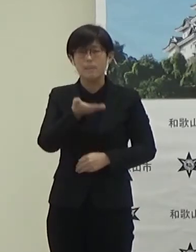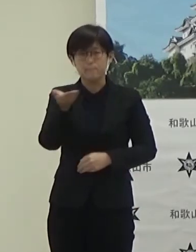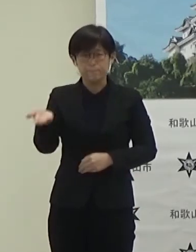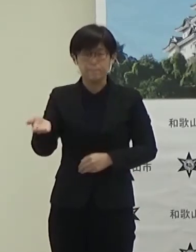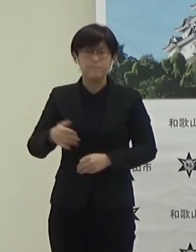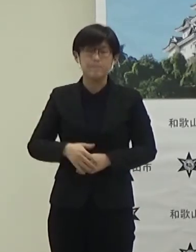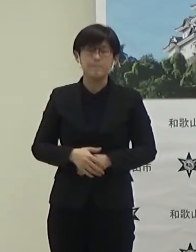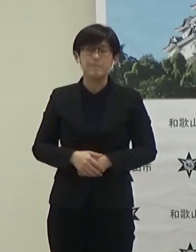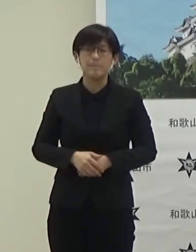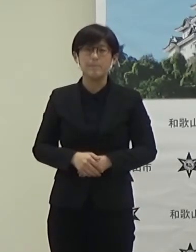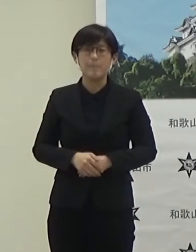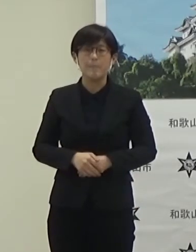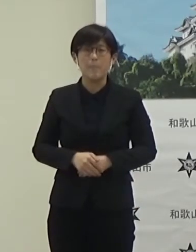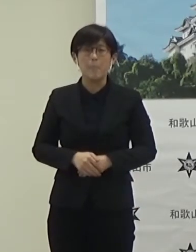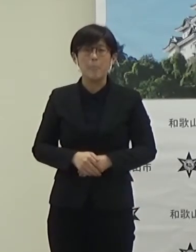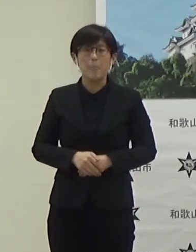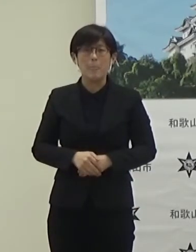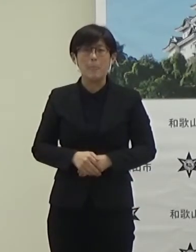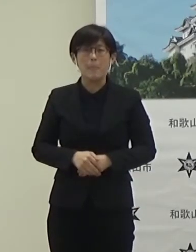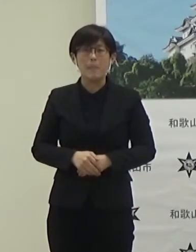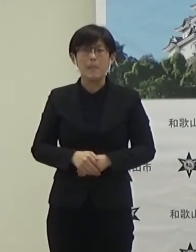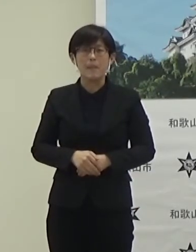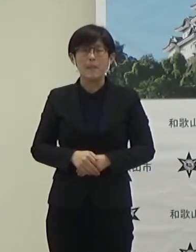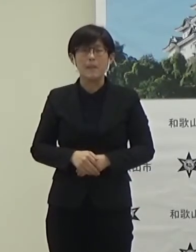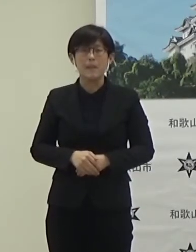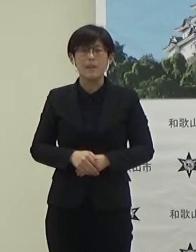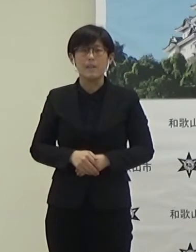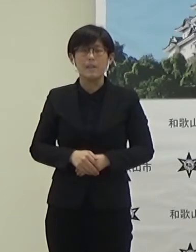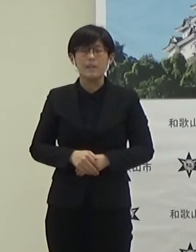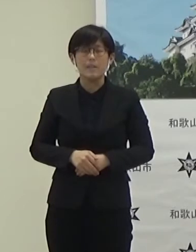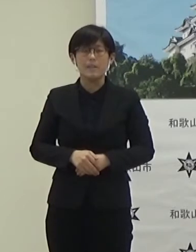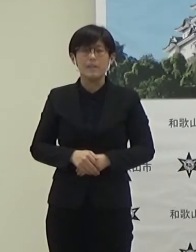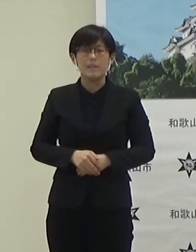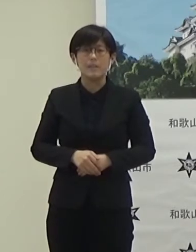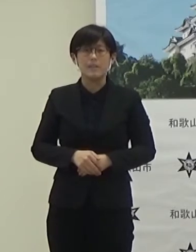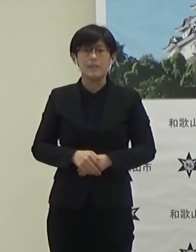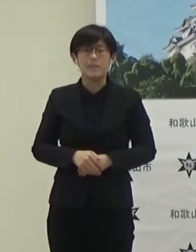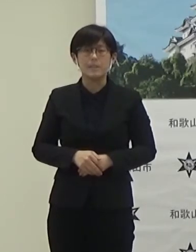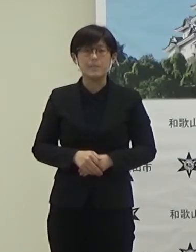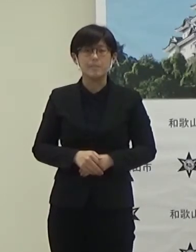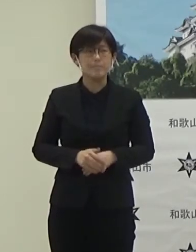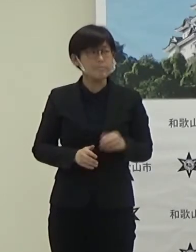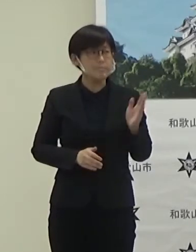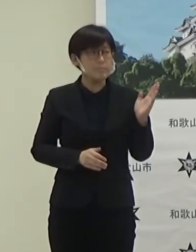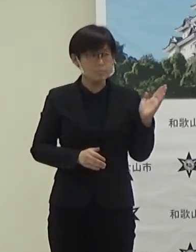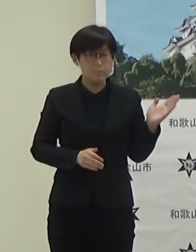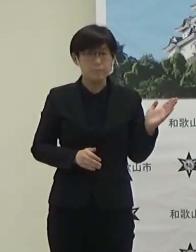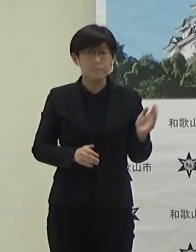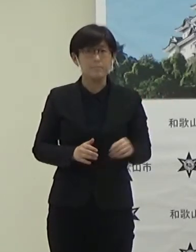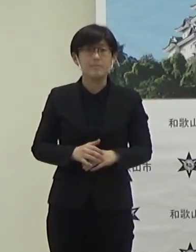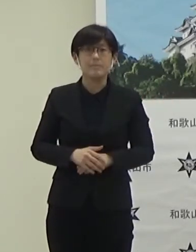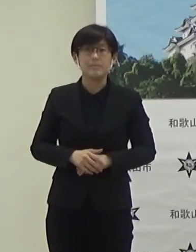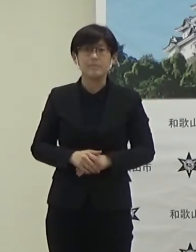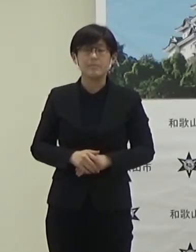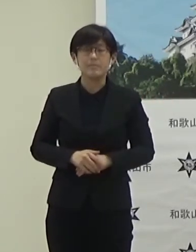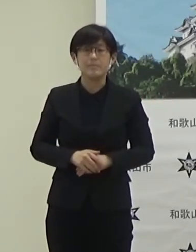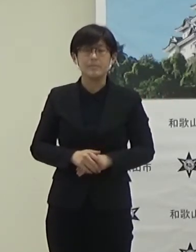再びパワーポイントの方に戻っていただいて、 これはもうすでにいろんな形で